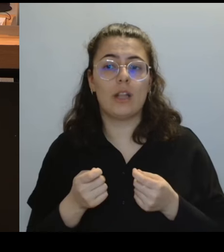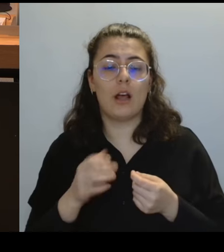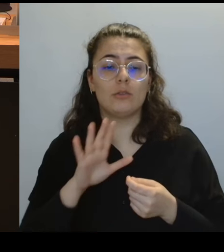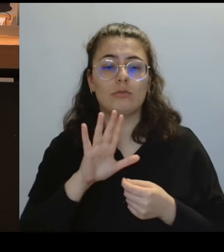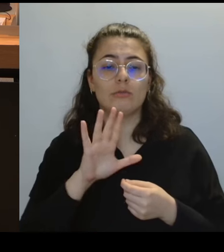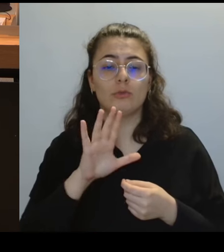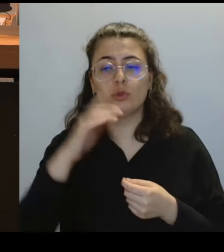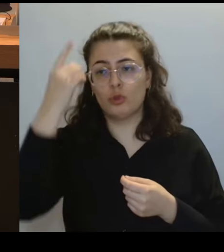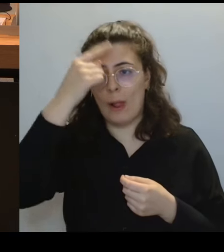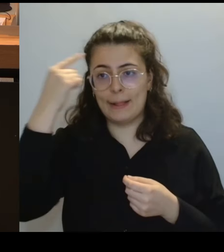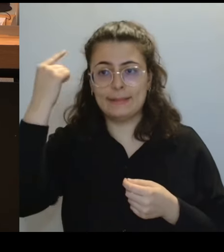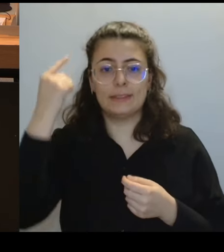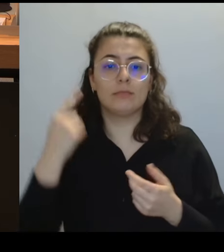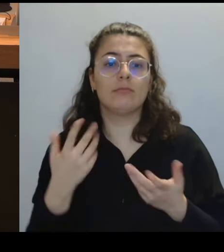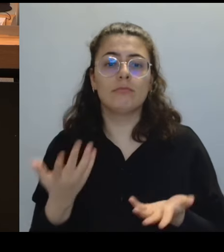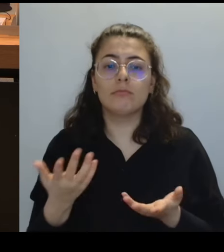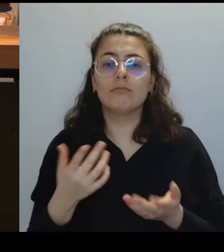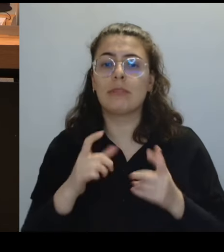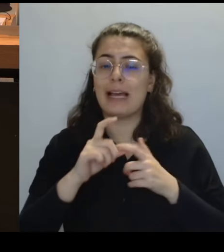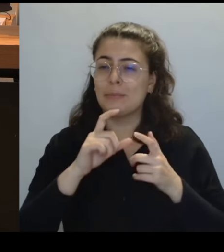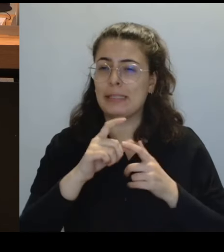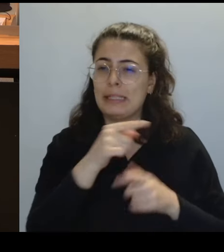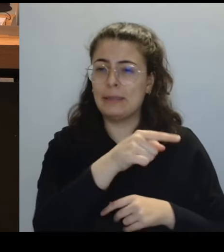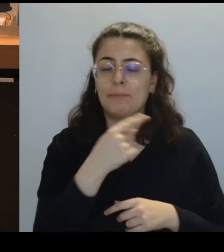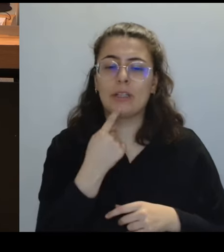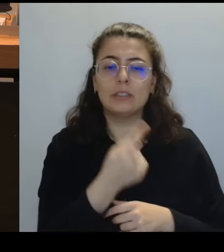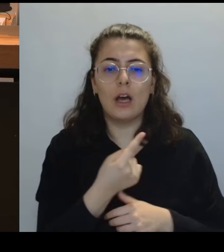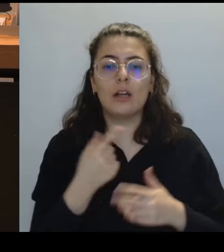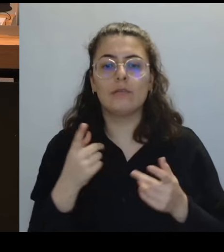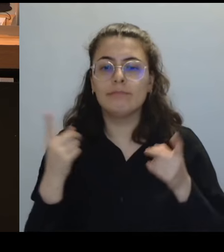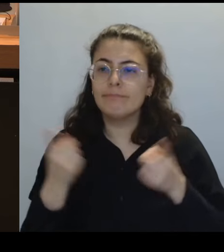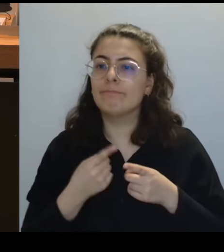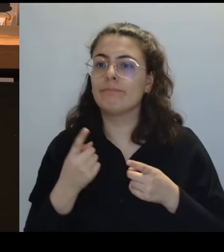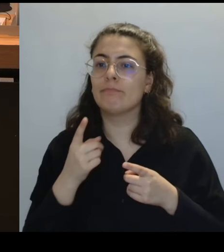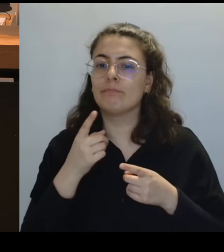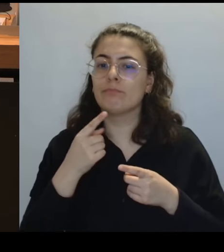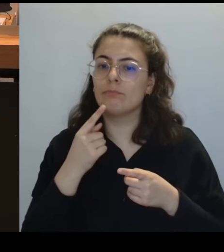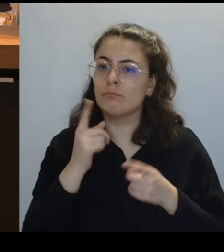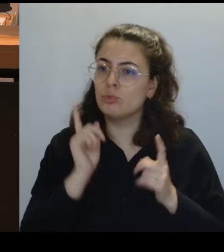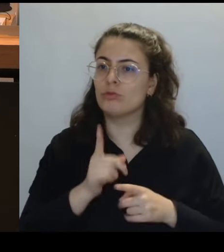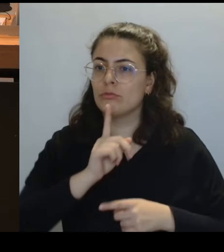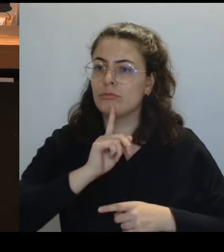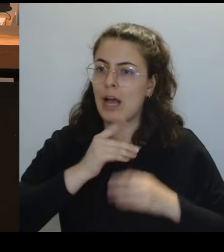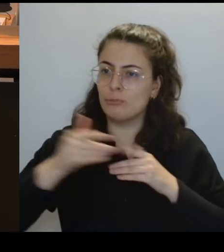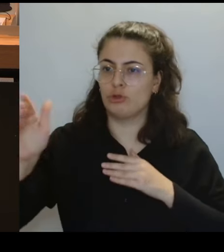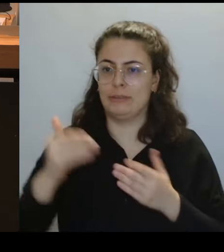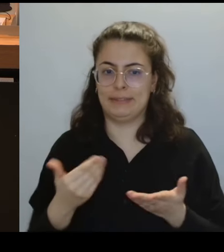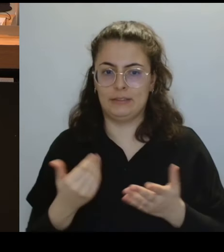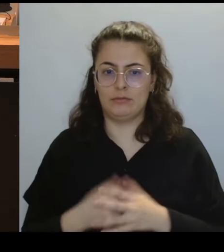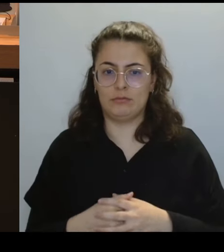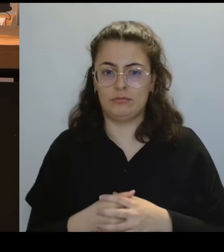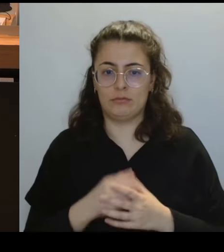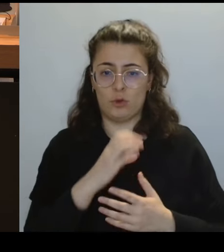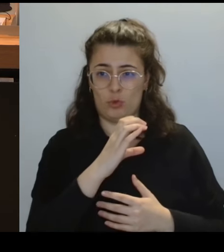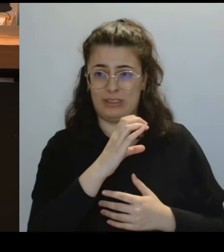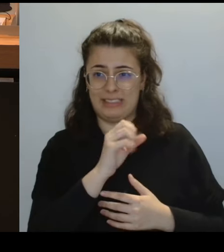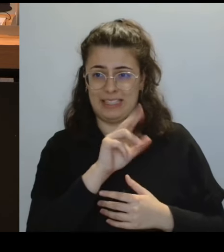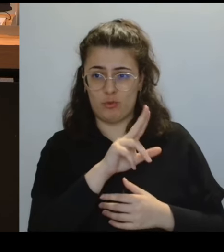im großen Stil abschieben. Und was macht diese CDU SPD Regierung in Berlin? Sie erlässt einen